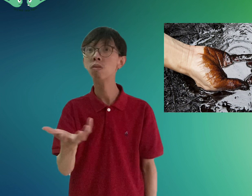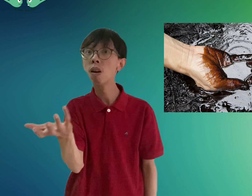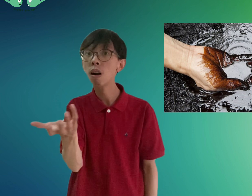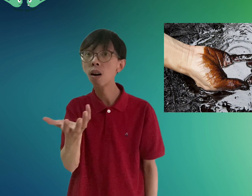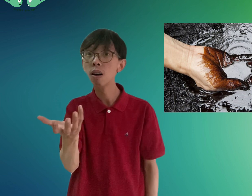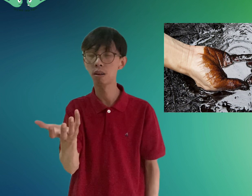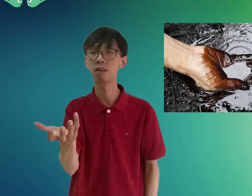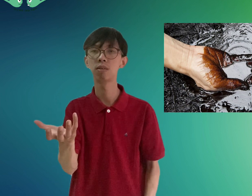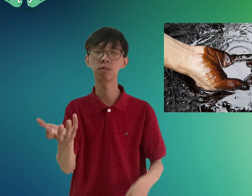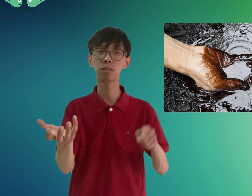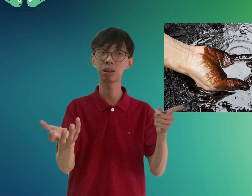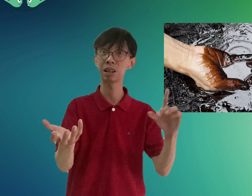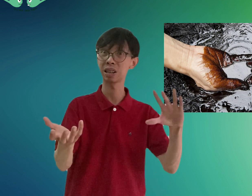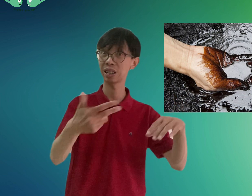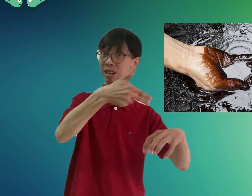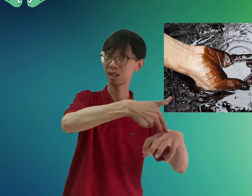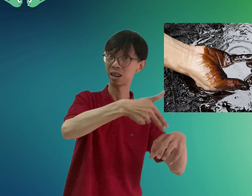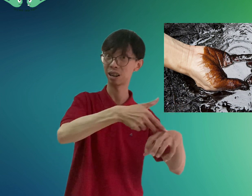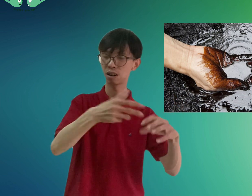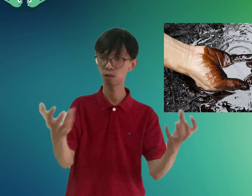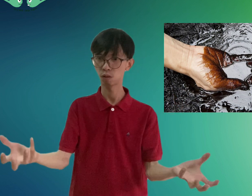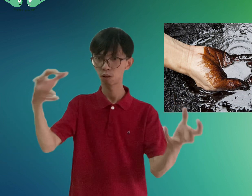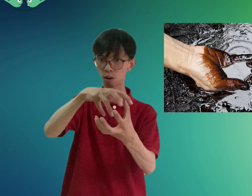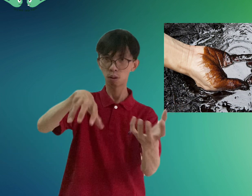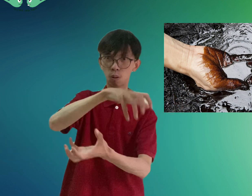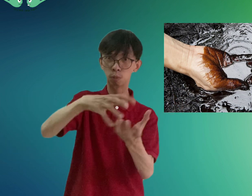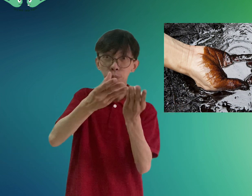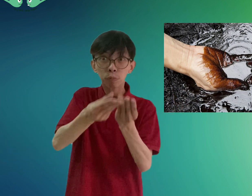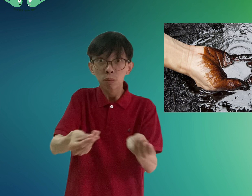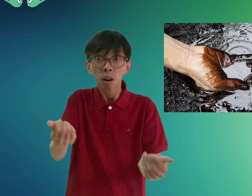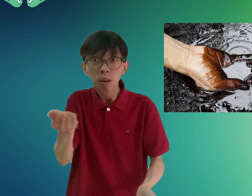không tan trong nước